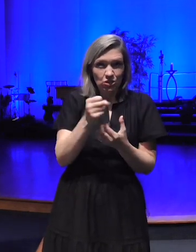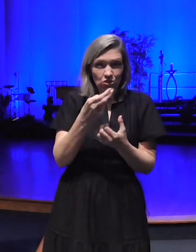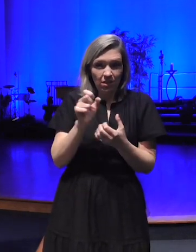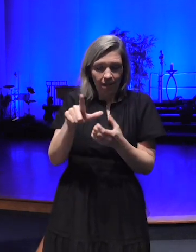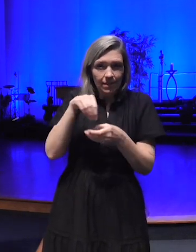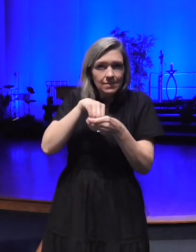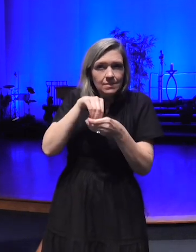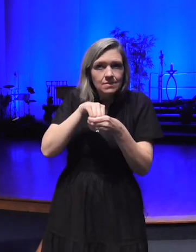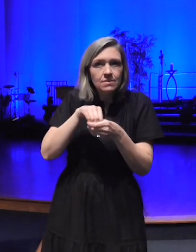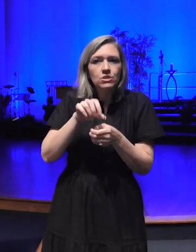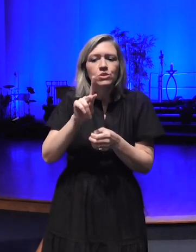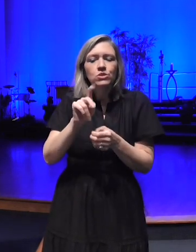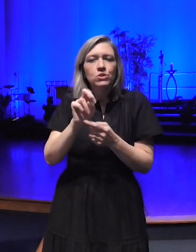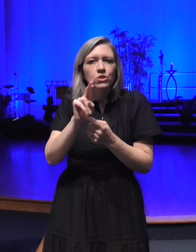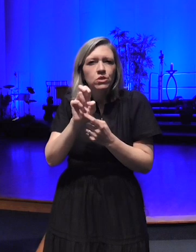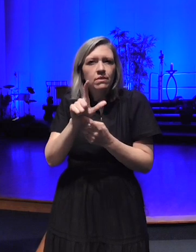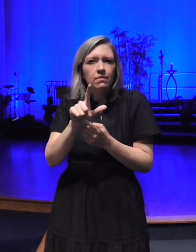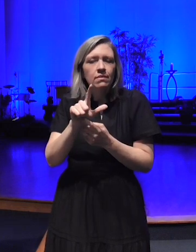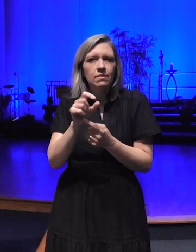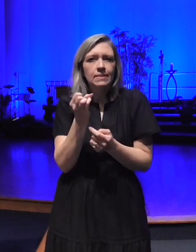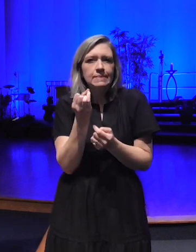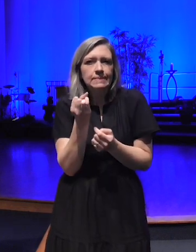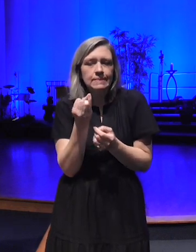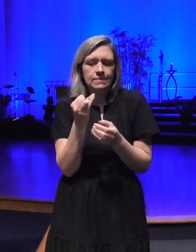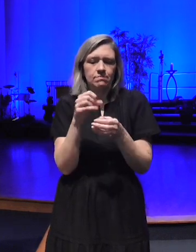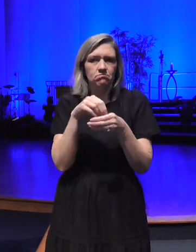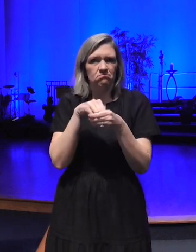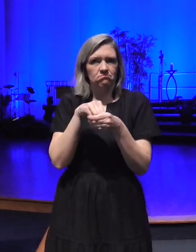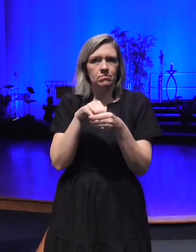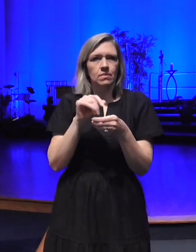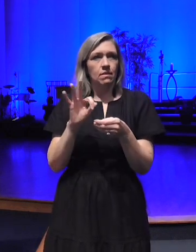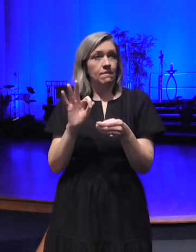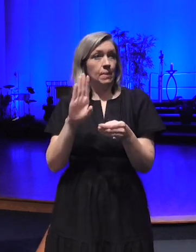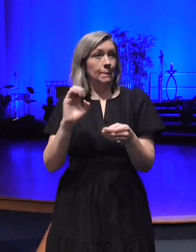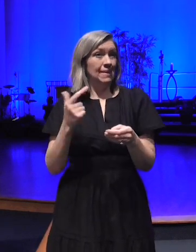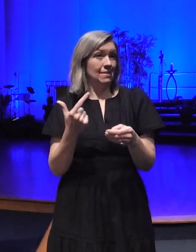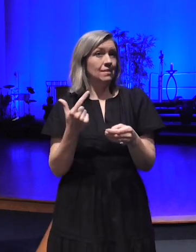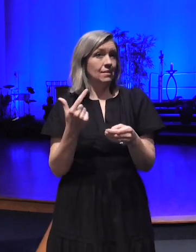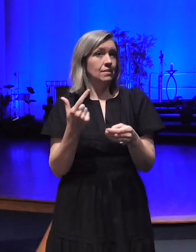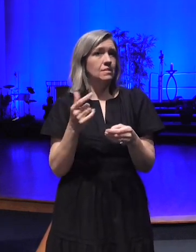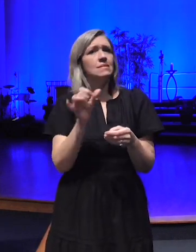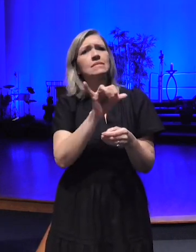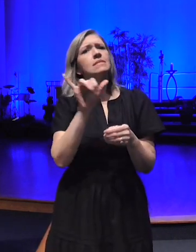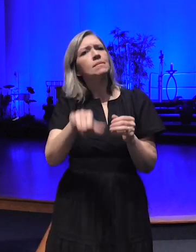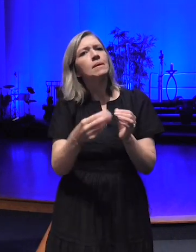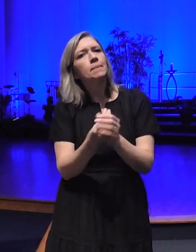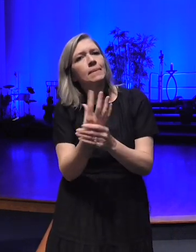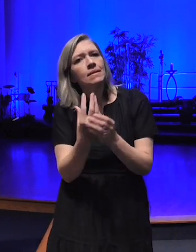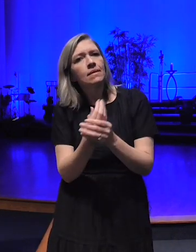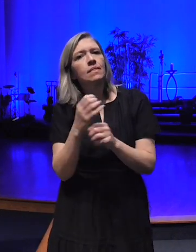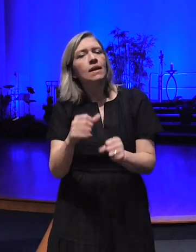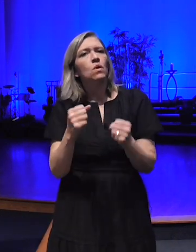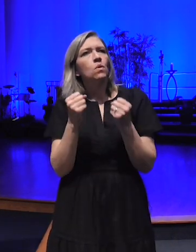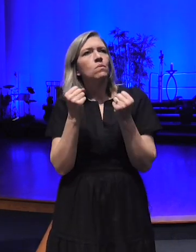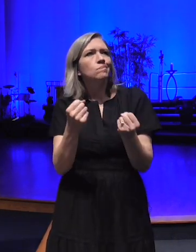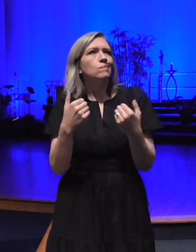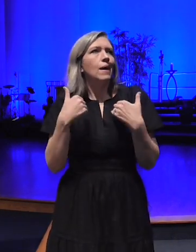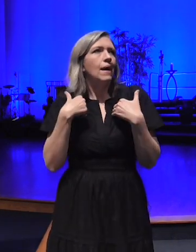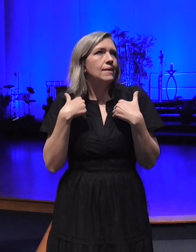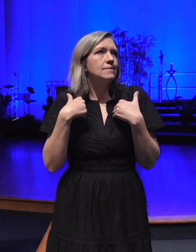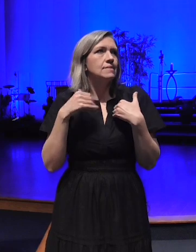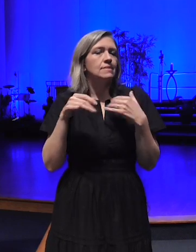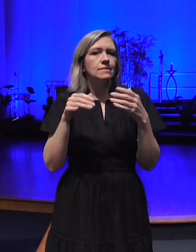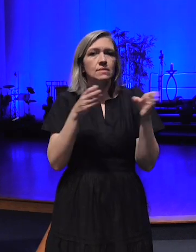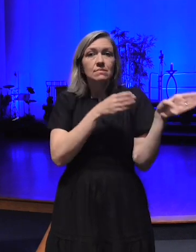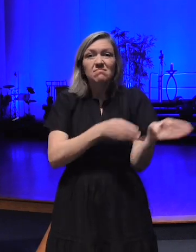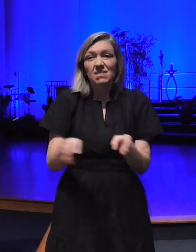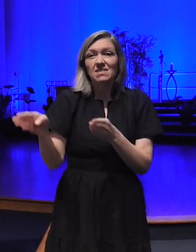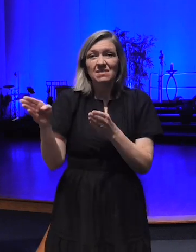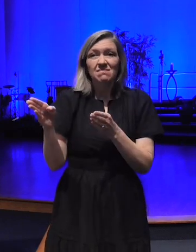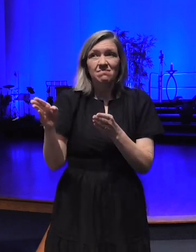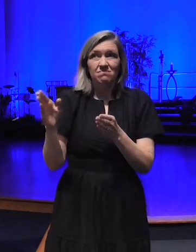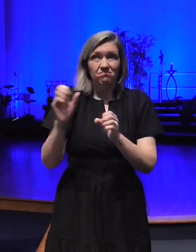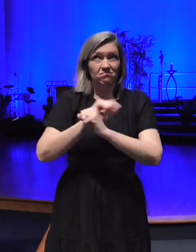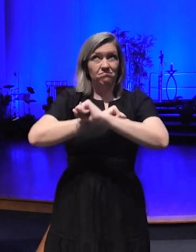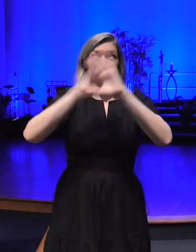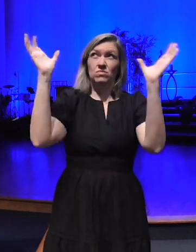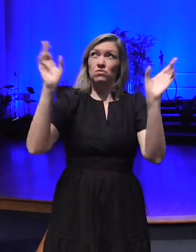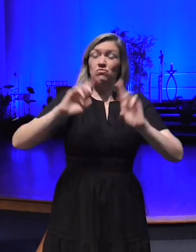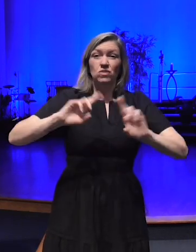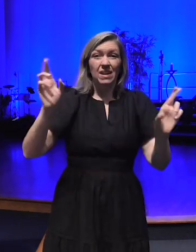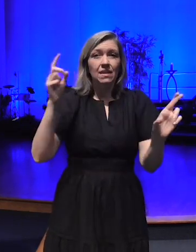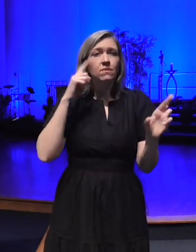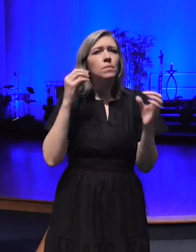ser que, al igual que esa planta, contiene el modelo de una expresión de vida mayor de la que jamás podremos